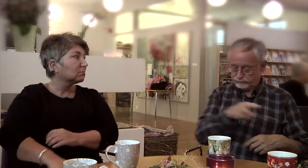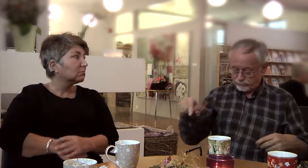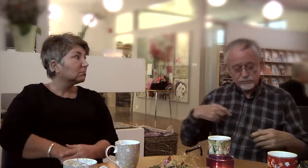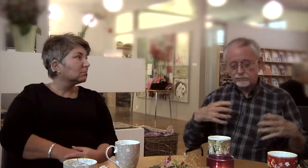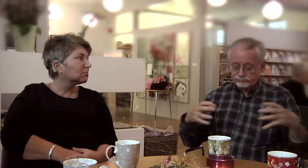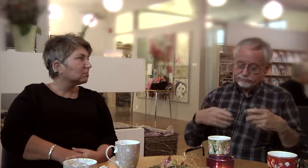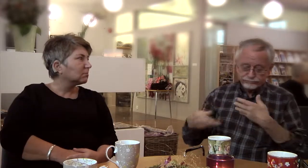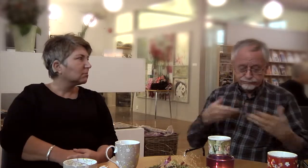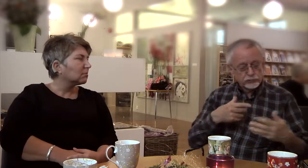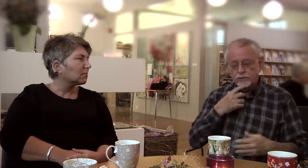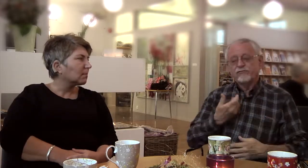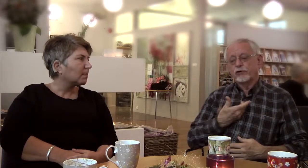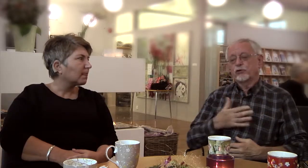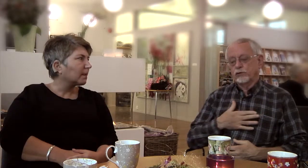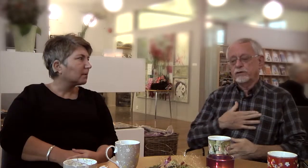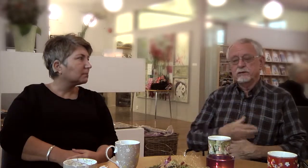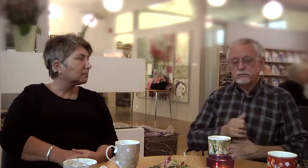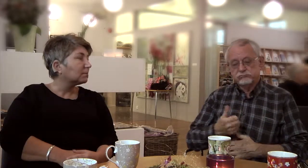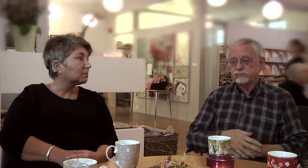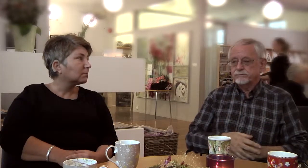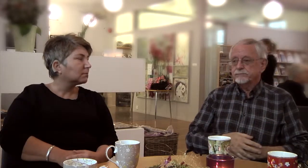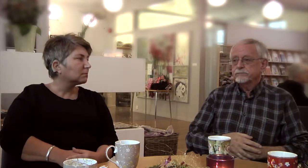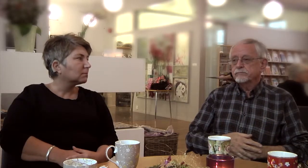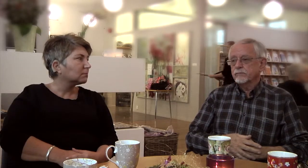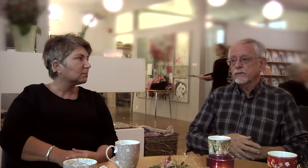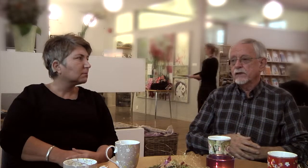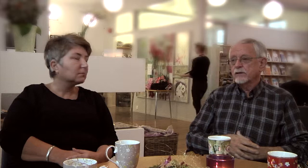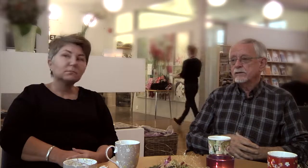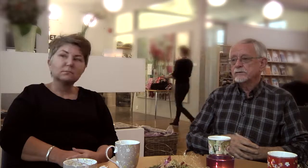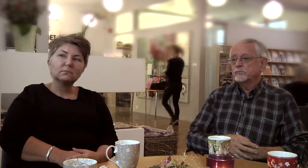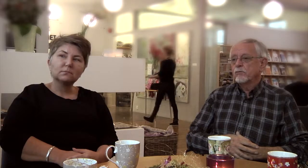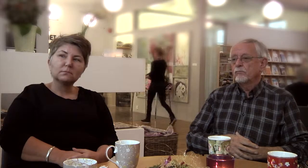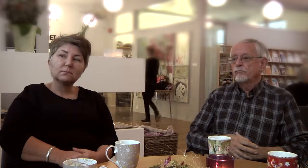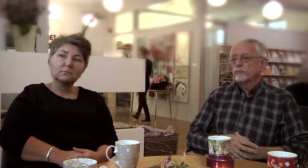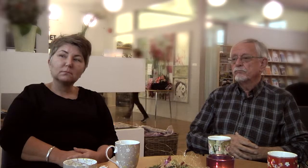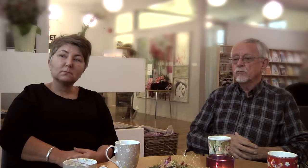Vi er som en egen liten gruppe med felles erfaringer. Det er godt å snakke sammen.